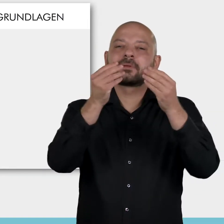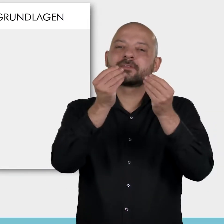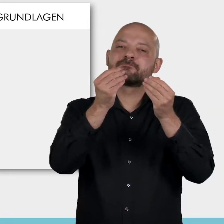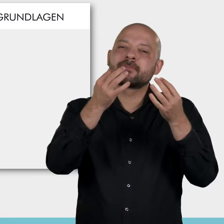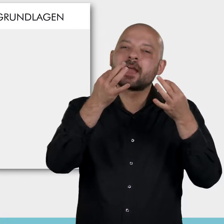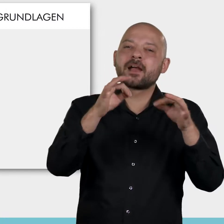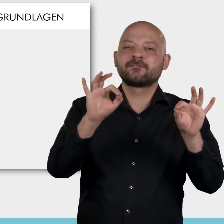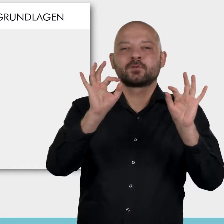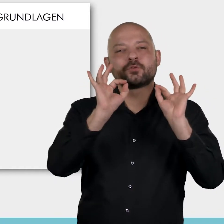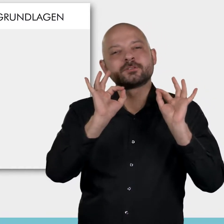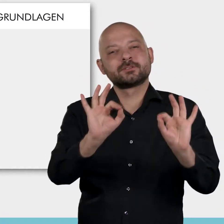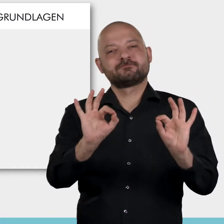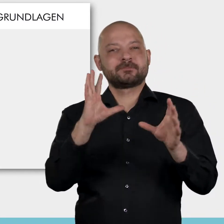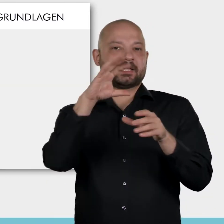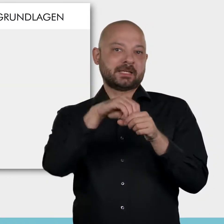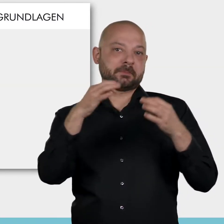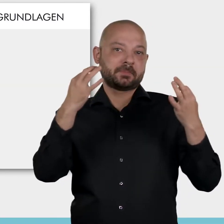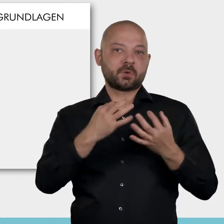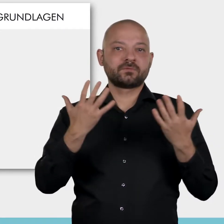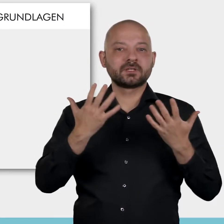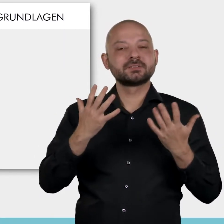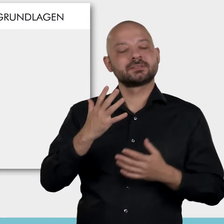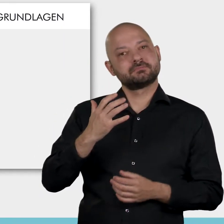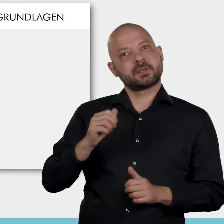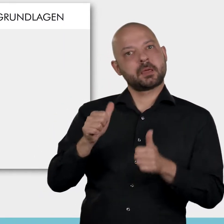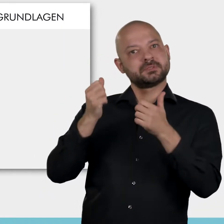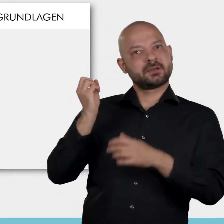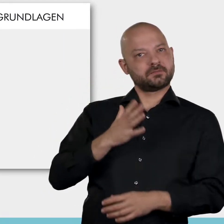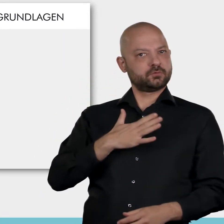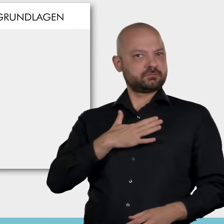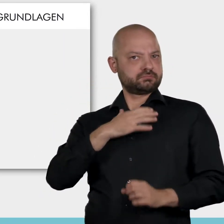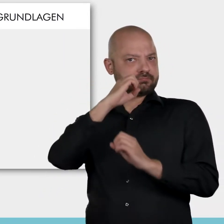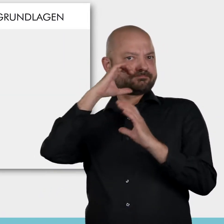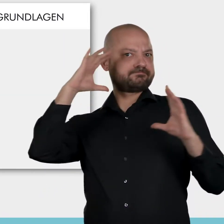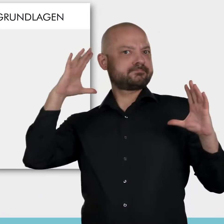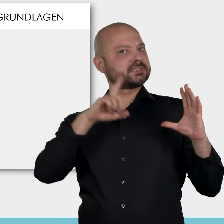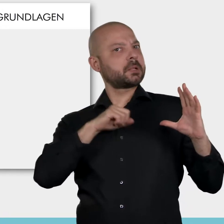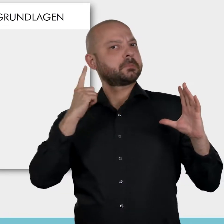Zu einem erfüllten Leben gehört es, den eigenen Lebensentwurf selbstbestimmt verfolgen zu können,